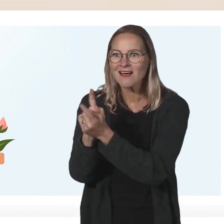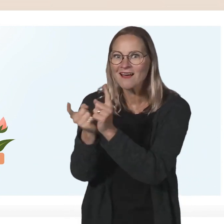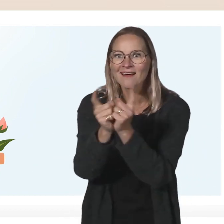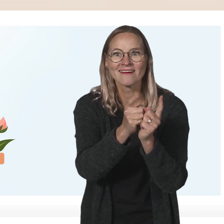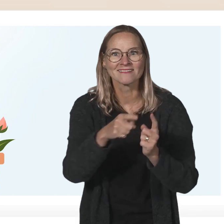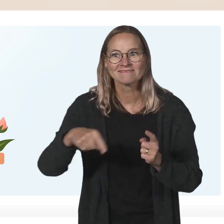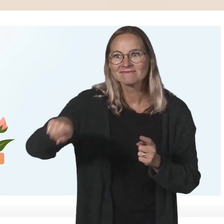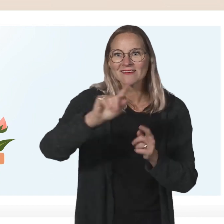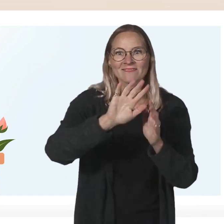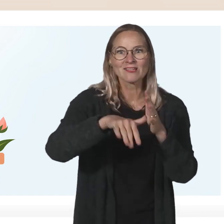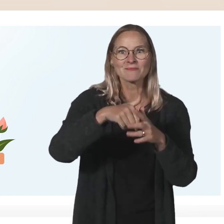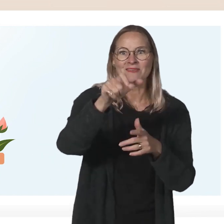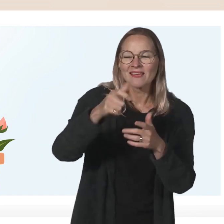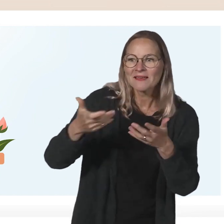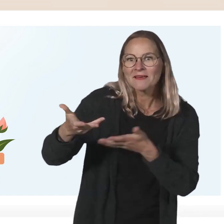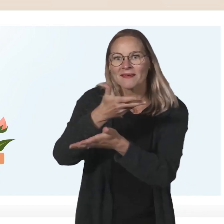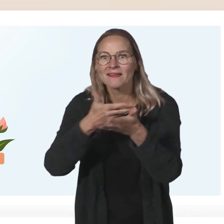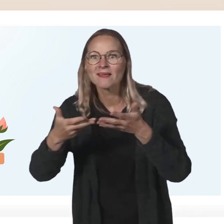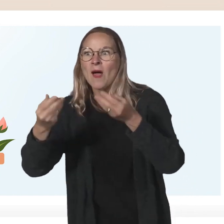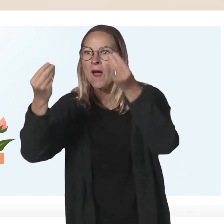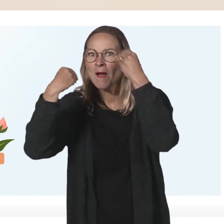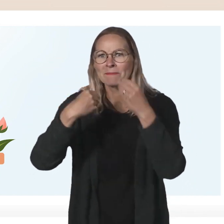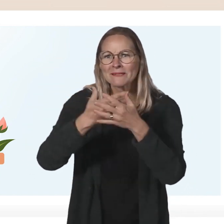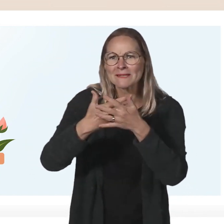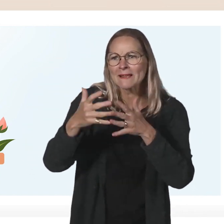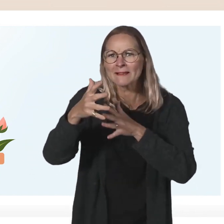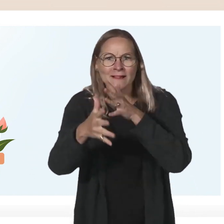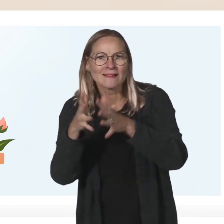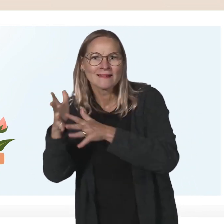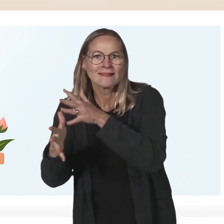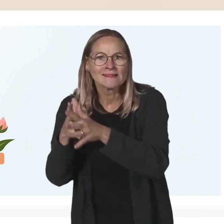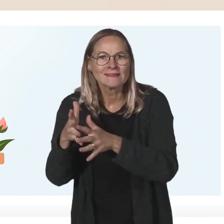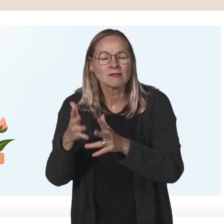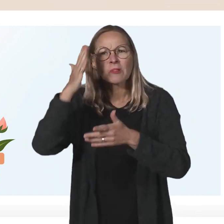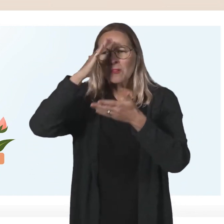tapaamaan muita viittomakielisiä, oppimaan kieltä ja tutustumaan -